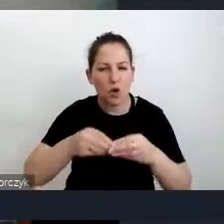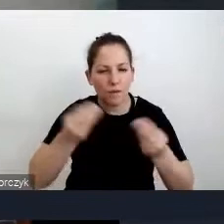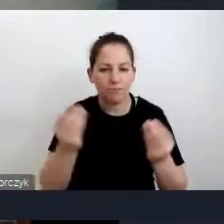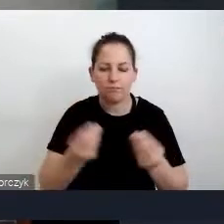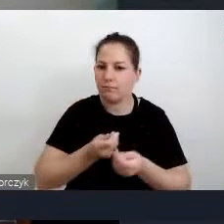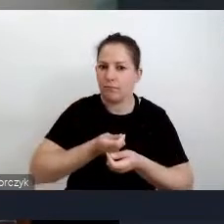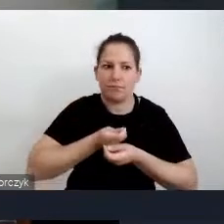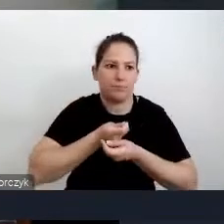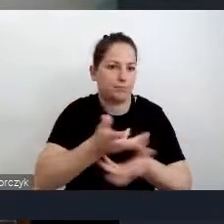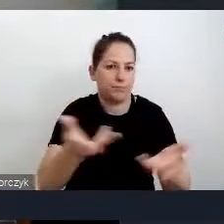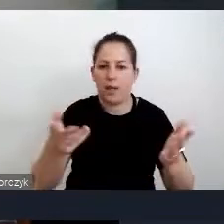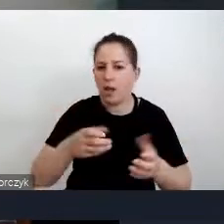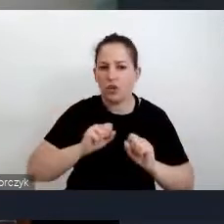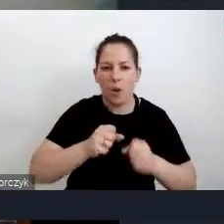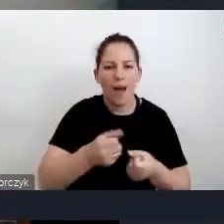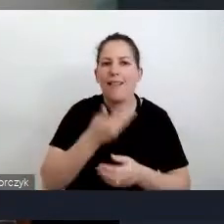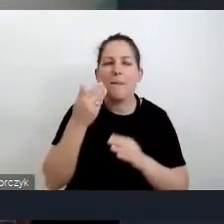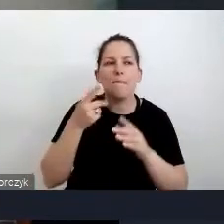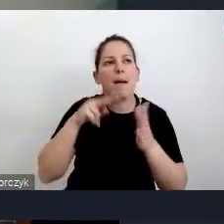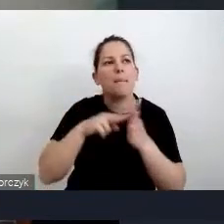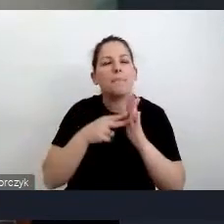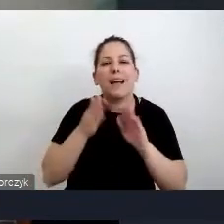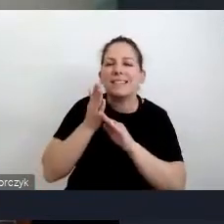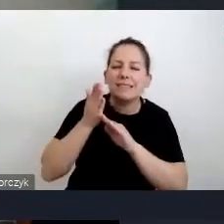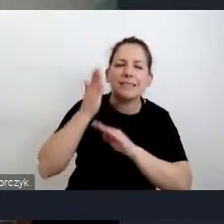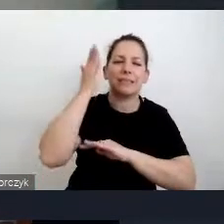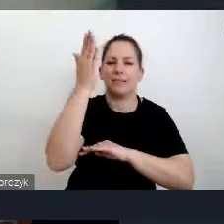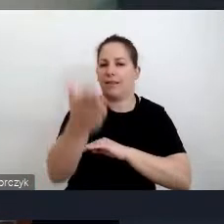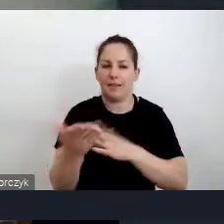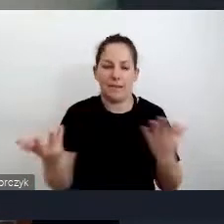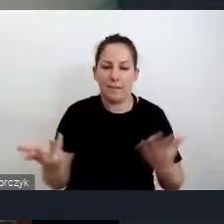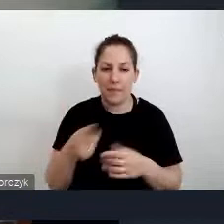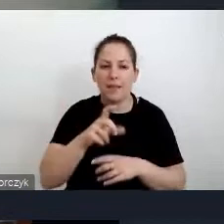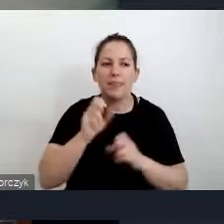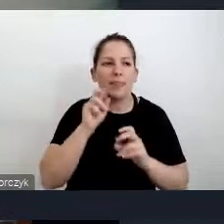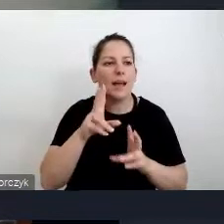ale nie mają ogólnej wizji. Nie jest więc jasne, czym tak naprawdę chcą się stać w przyszłości.